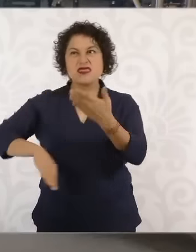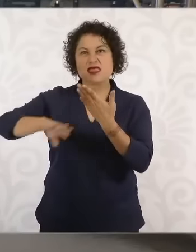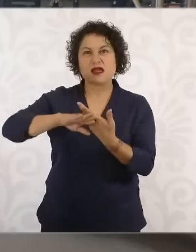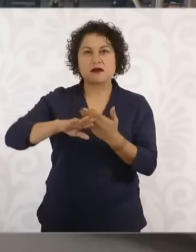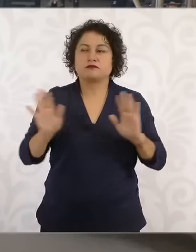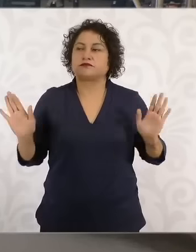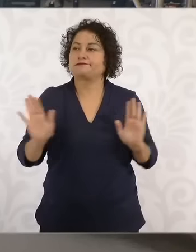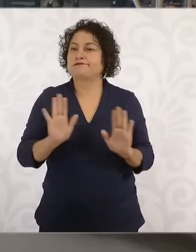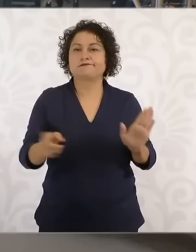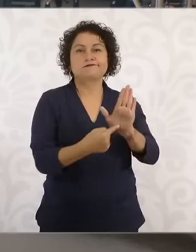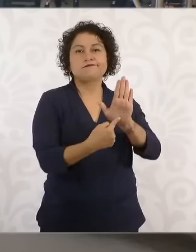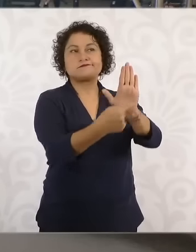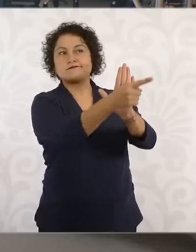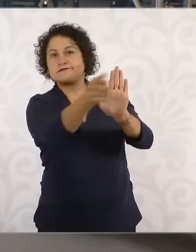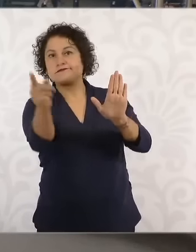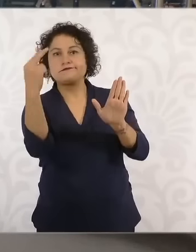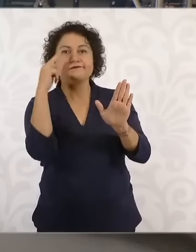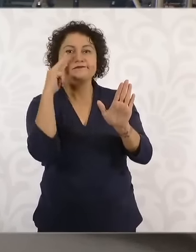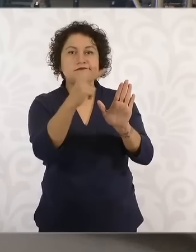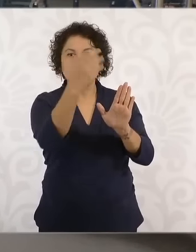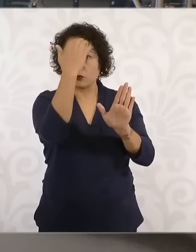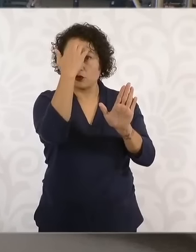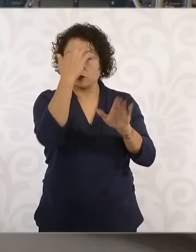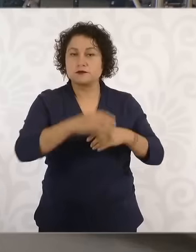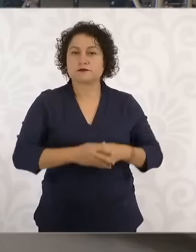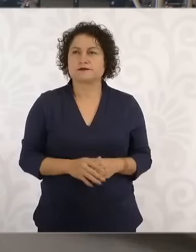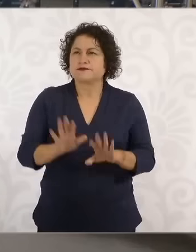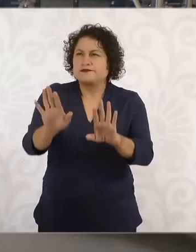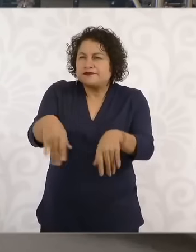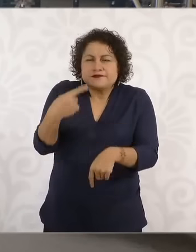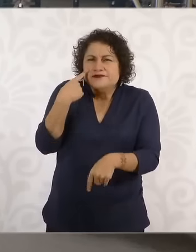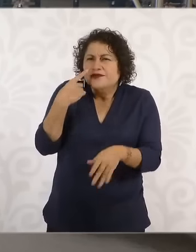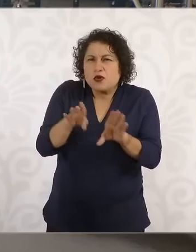definir esa intención de pago. O sea, él me va a decir, "Sí, voy a pagar y ya."